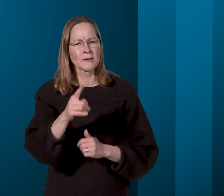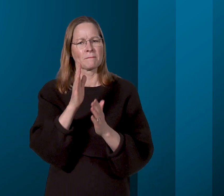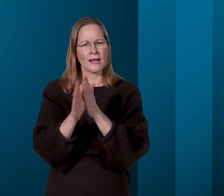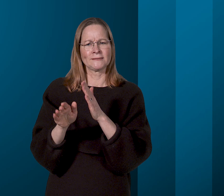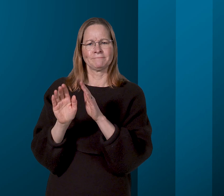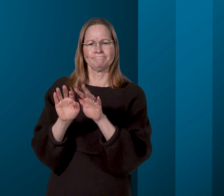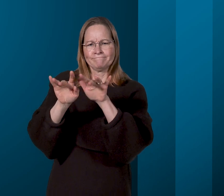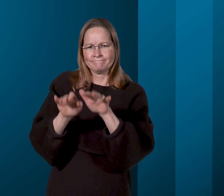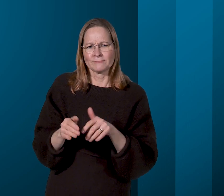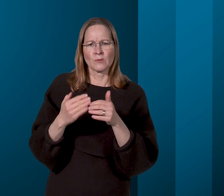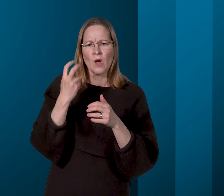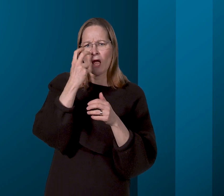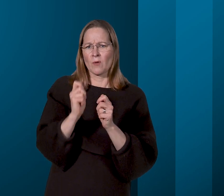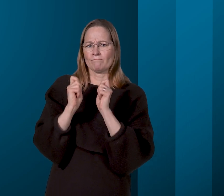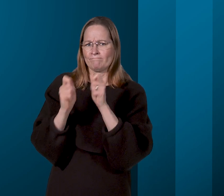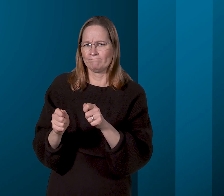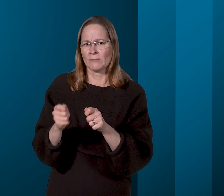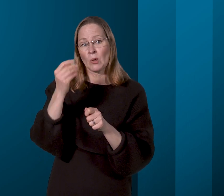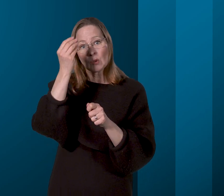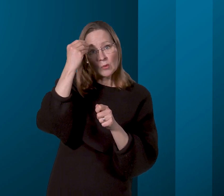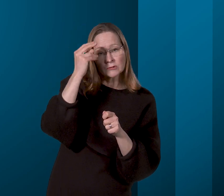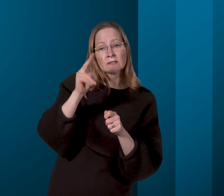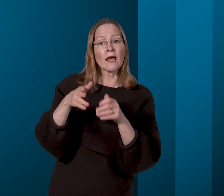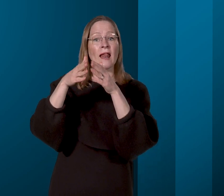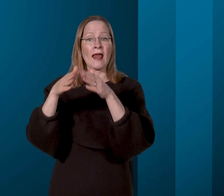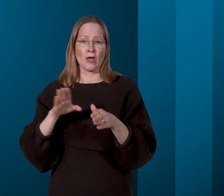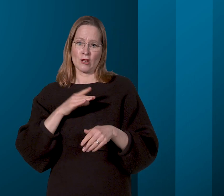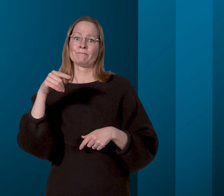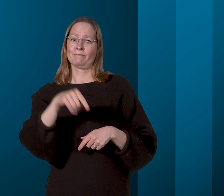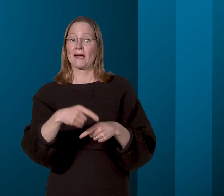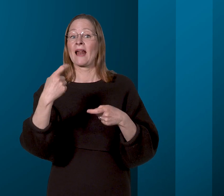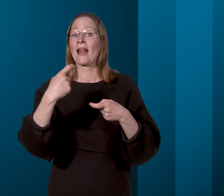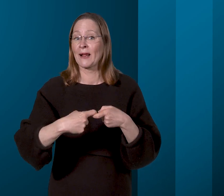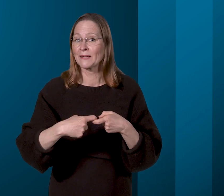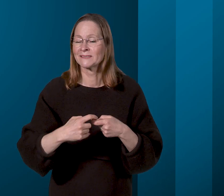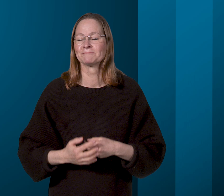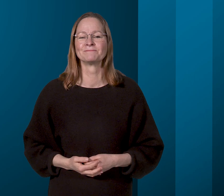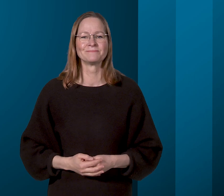Pääset täyttämään työnhakulomakkeen joko kursseille tai leireille - oheisten linkkien kautta.